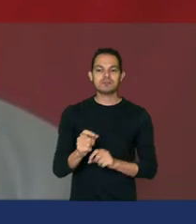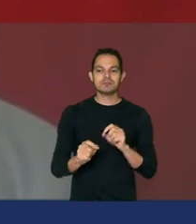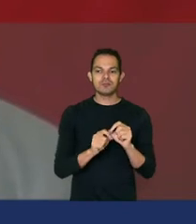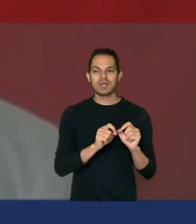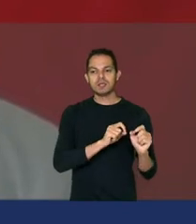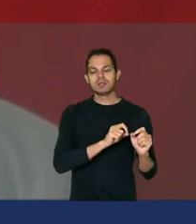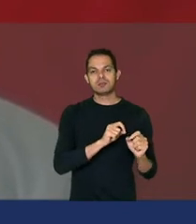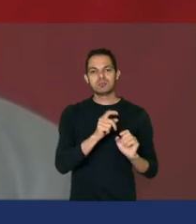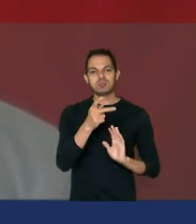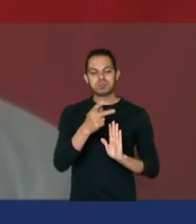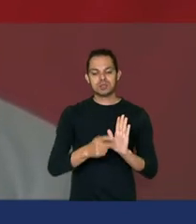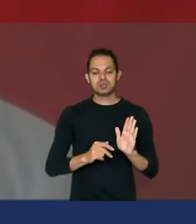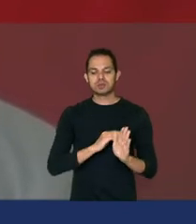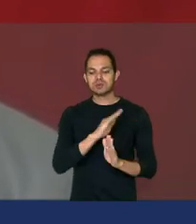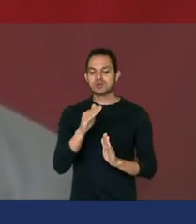DE UMA CIDADE IMPORTANTE. CONSEQUENTEMENTE DESLOCARIA